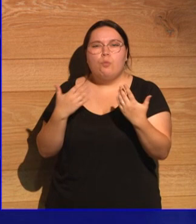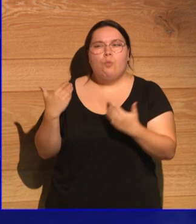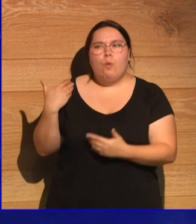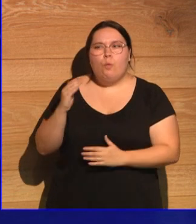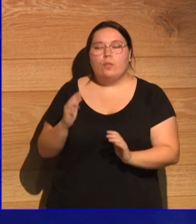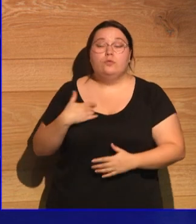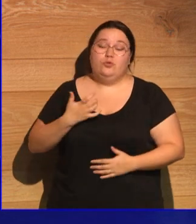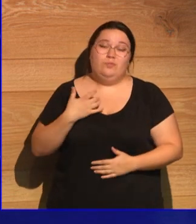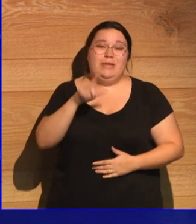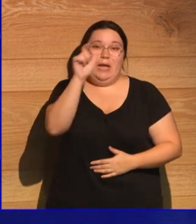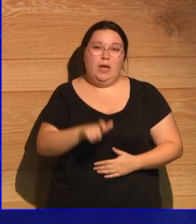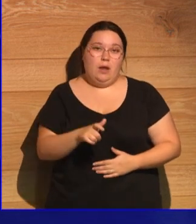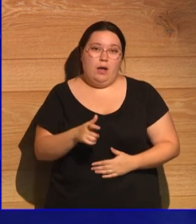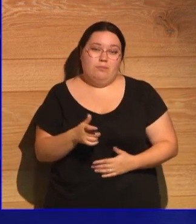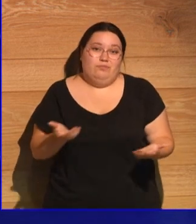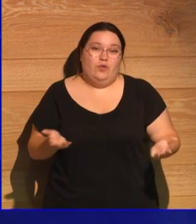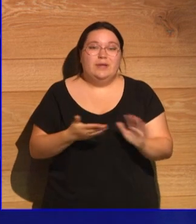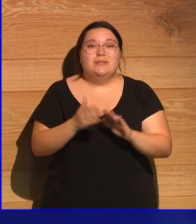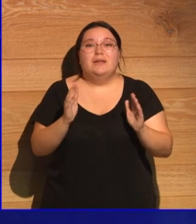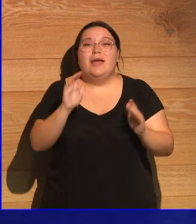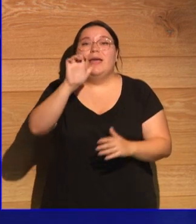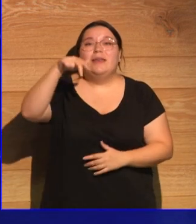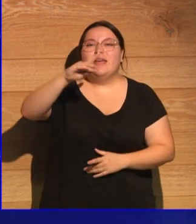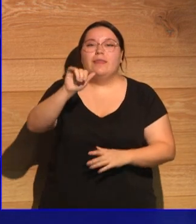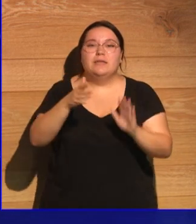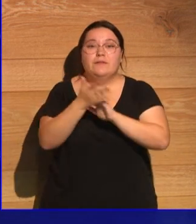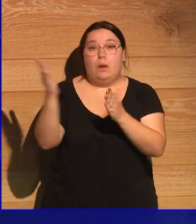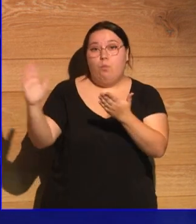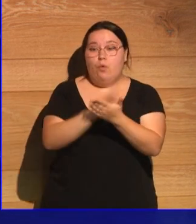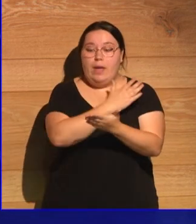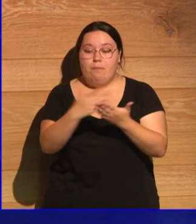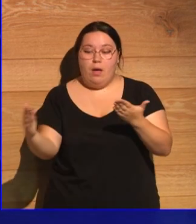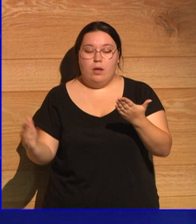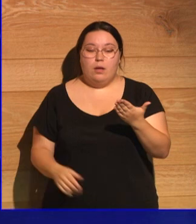Entonces la Eneida es el poema de de Italia,